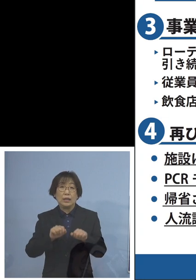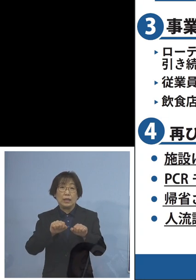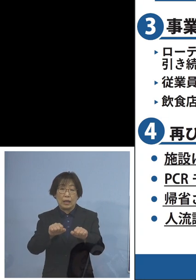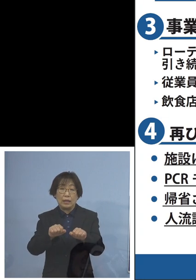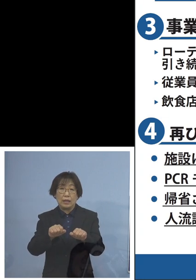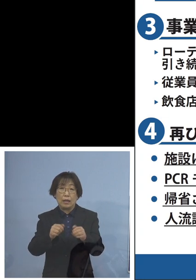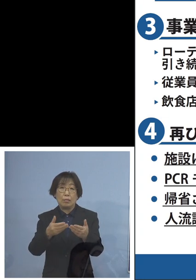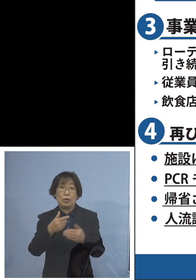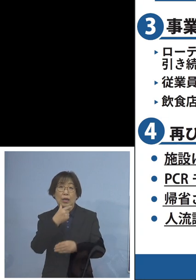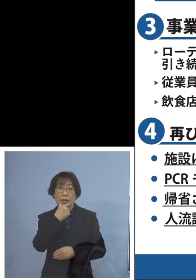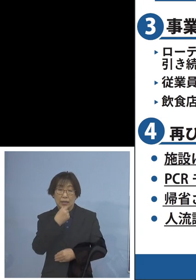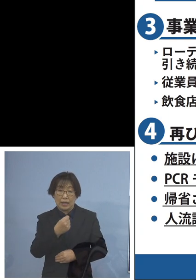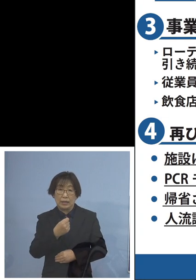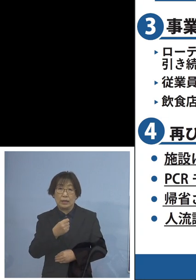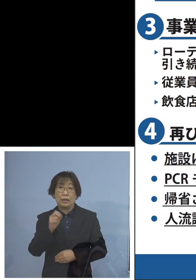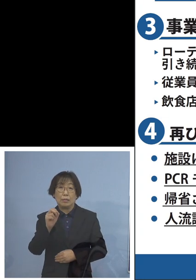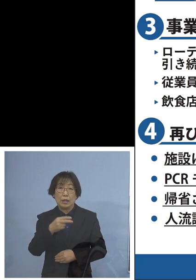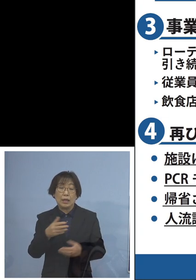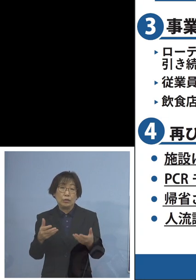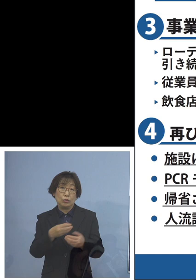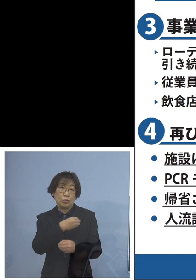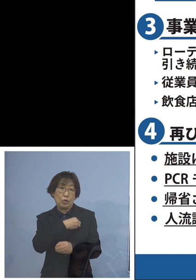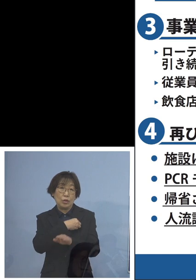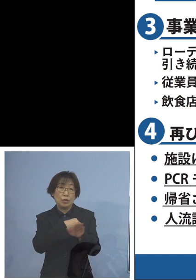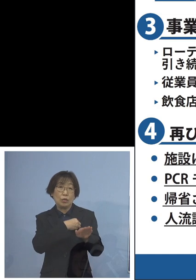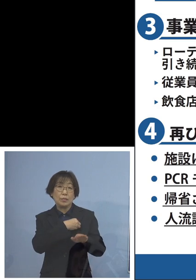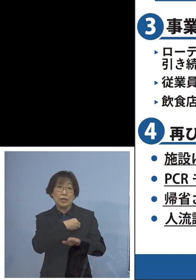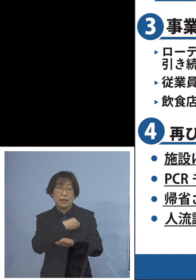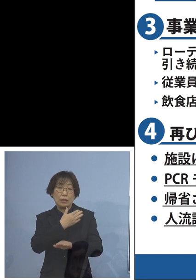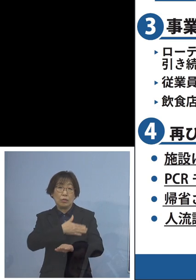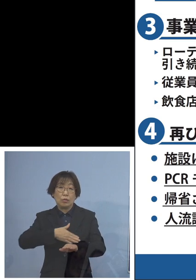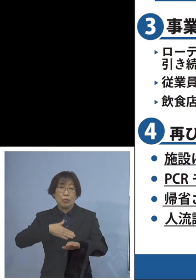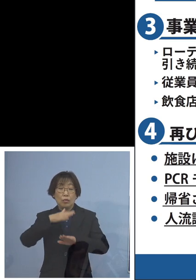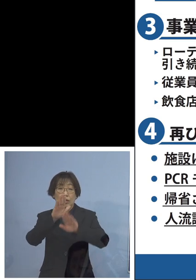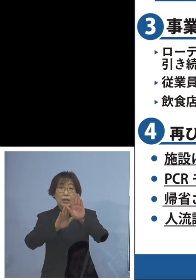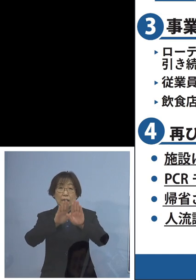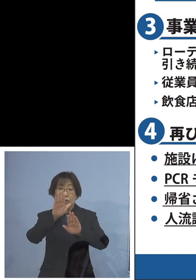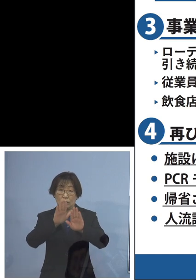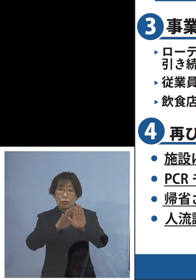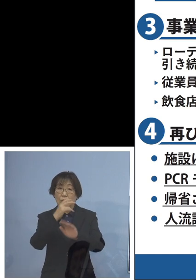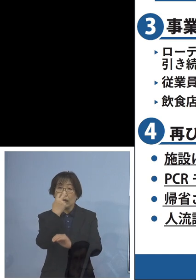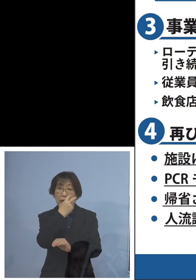また、従業員の皆様方の 体調管理を徹底していただきたい